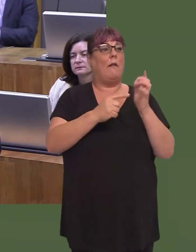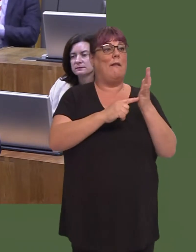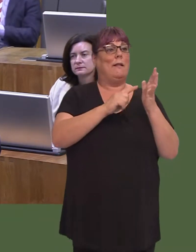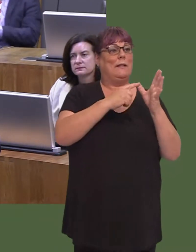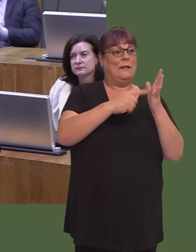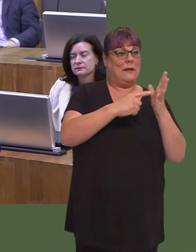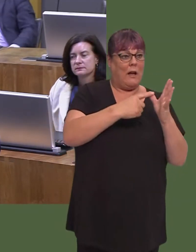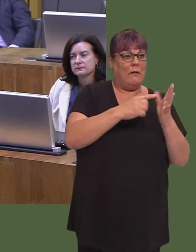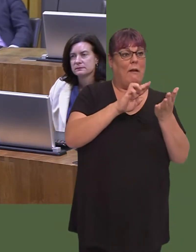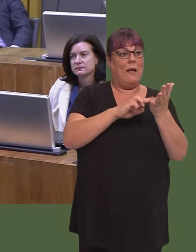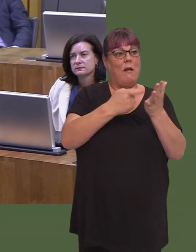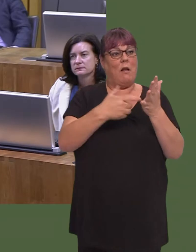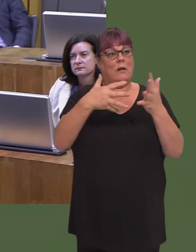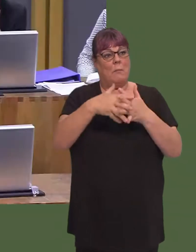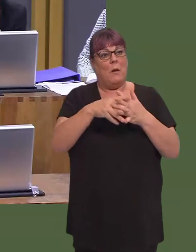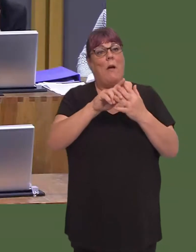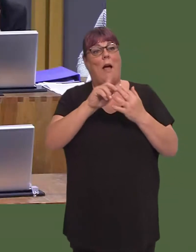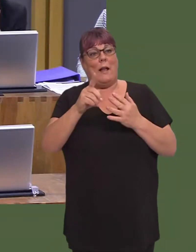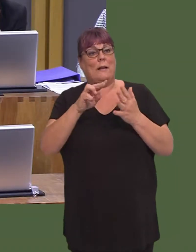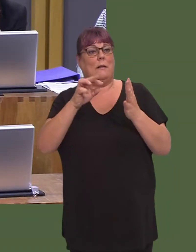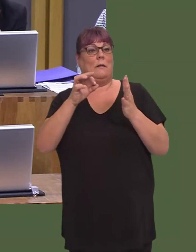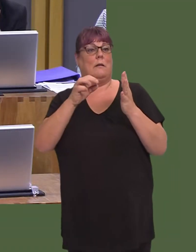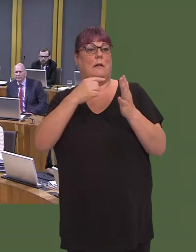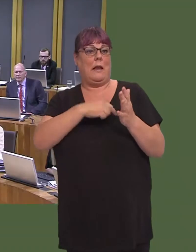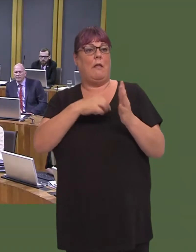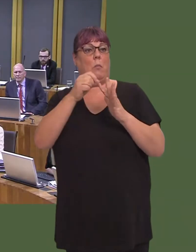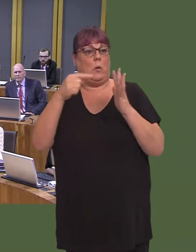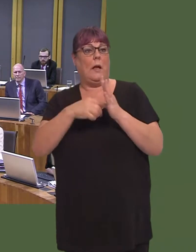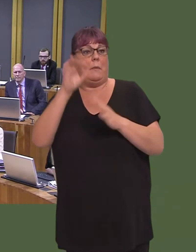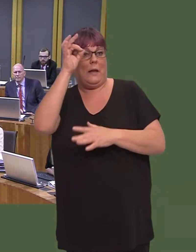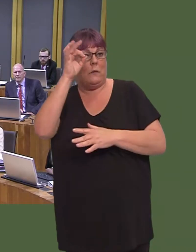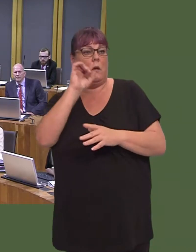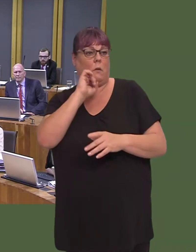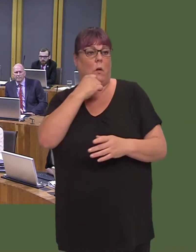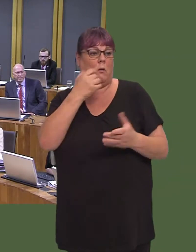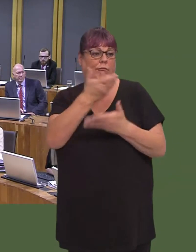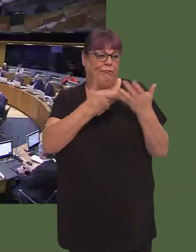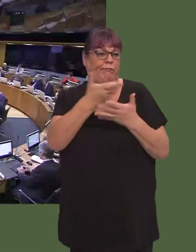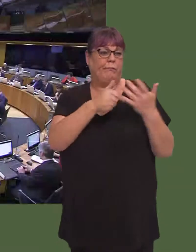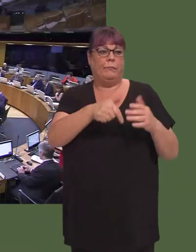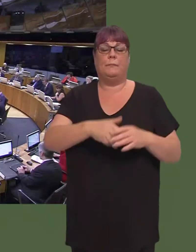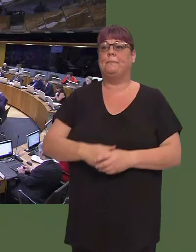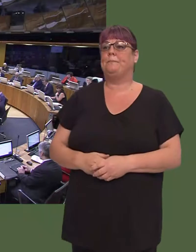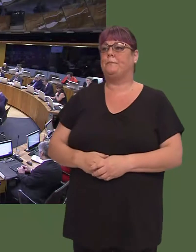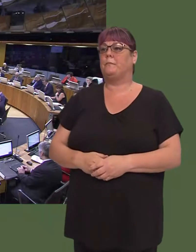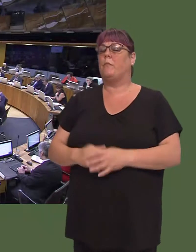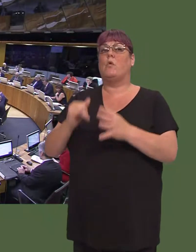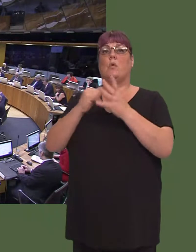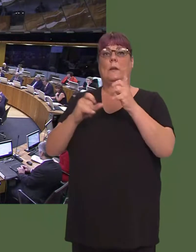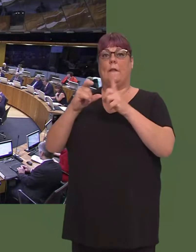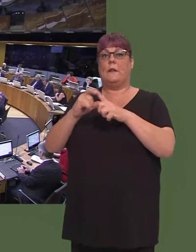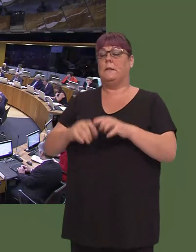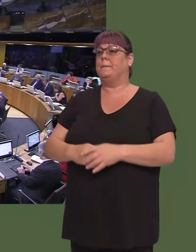yng Nghymru nad ydynt, yn Ùl diffiniad lleol, yn rhywbeth y mae pobl yn gallu eu fforddio.